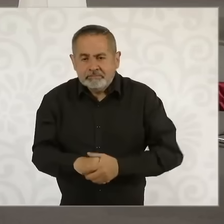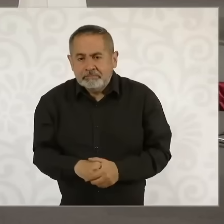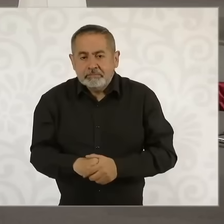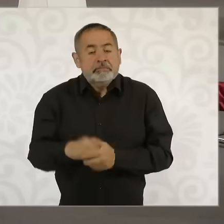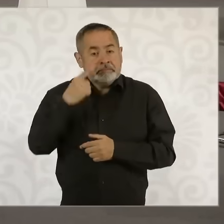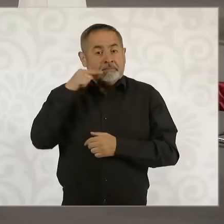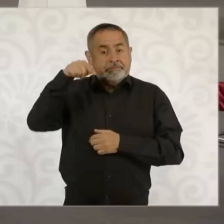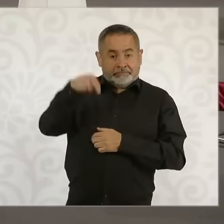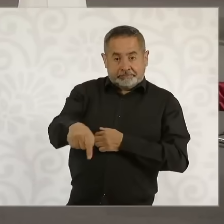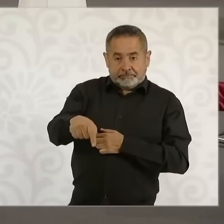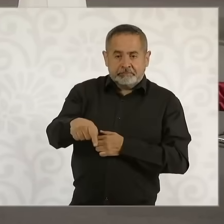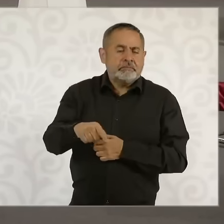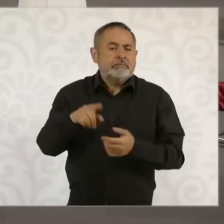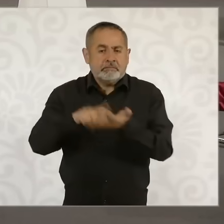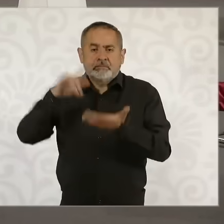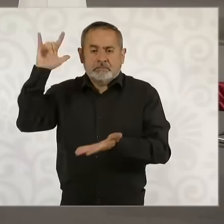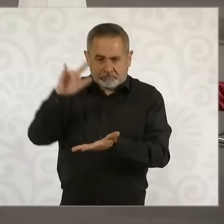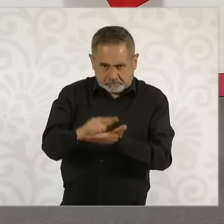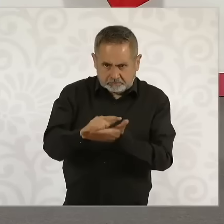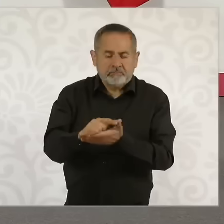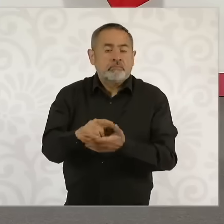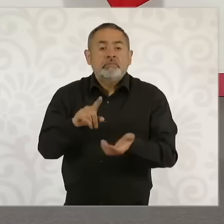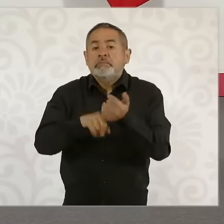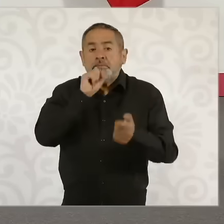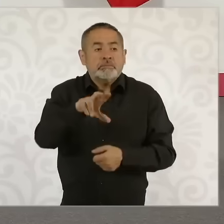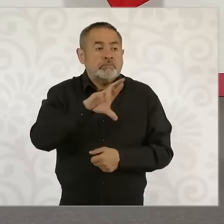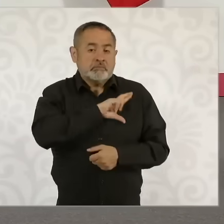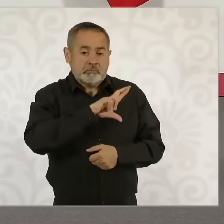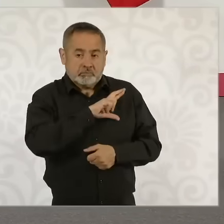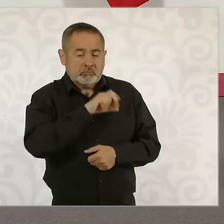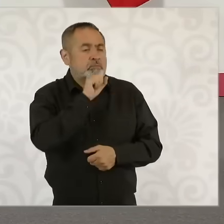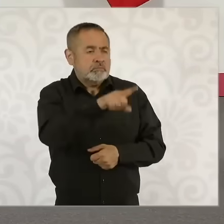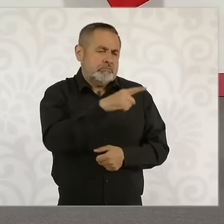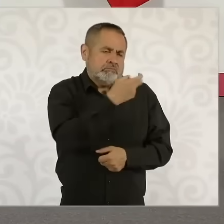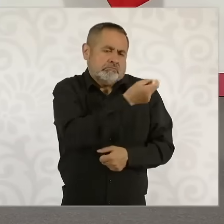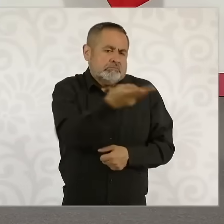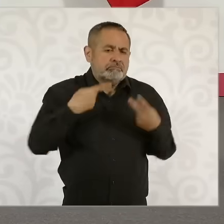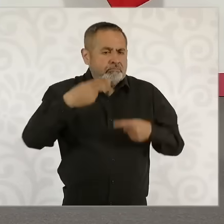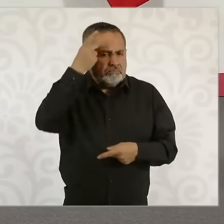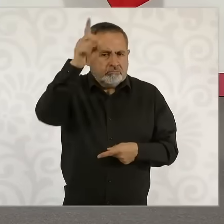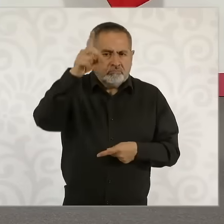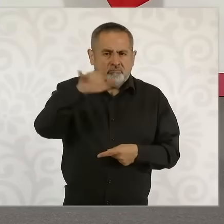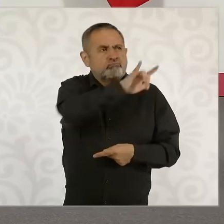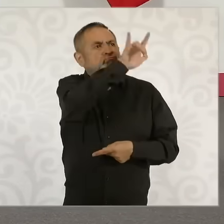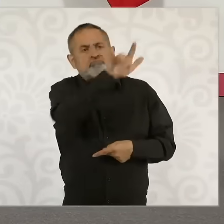llegan ahí la aviación privada y la aviación oficial. muy este sorprendidos las avanzadas